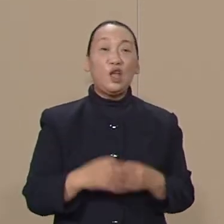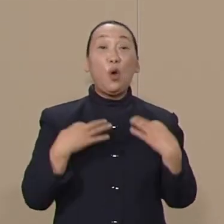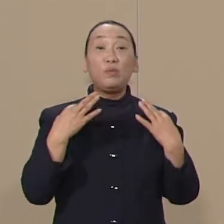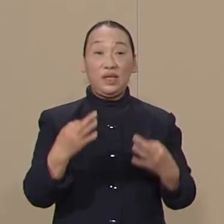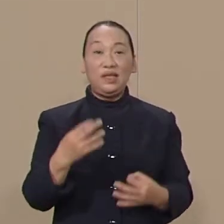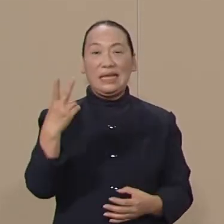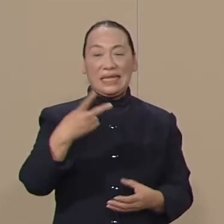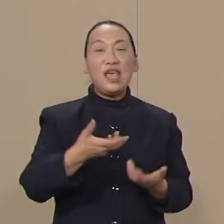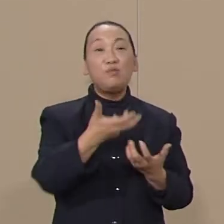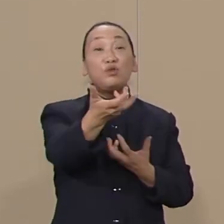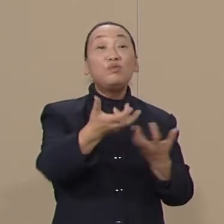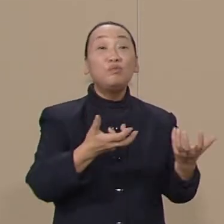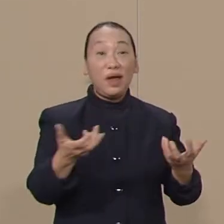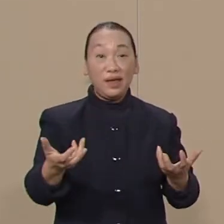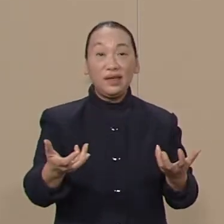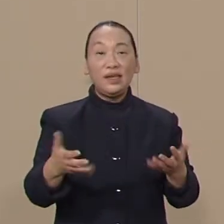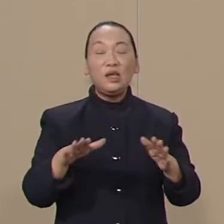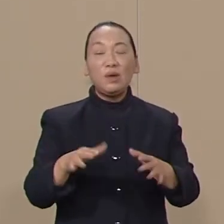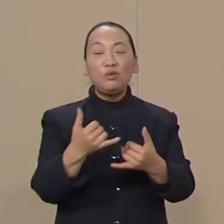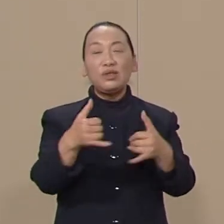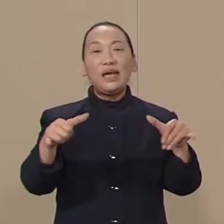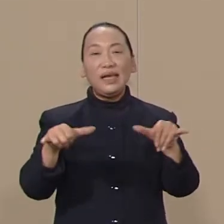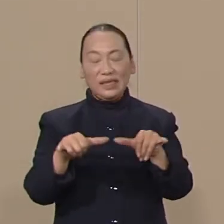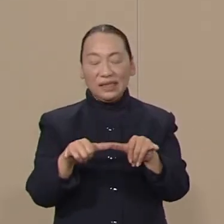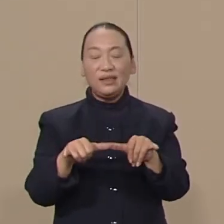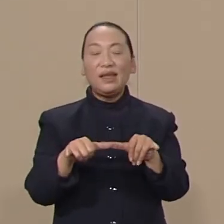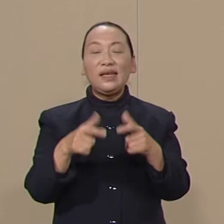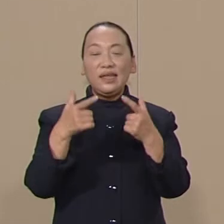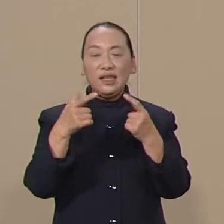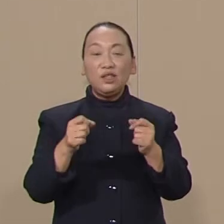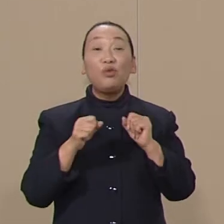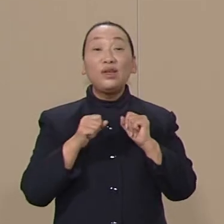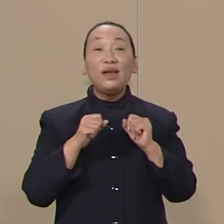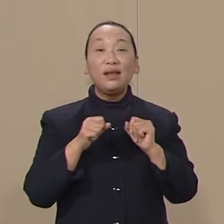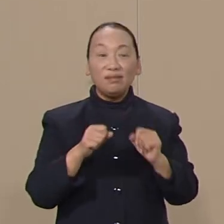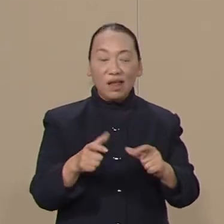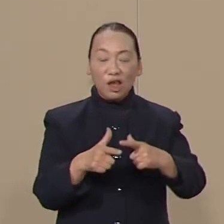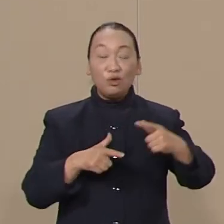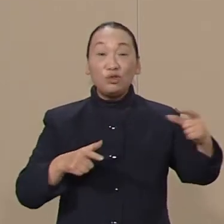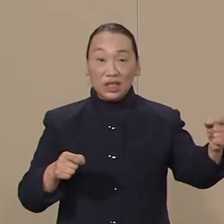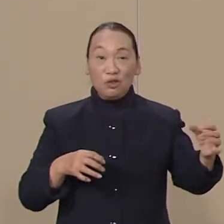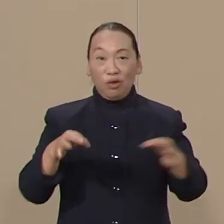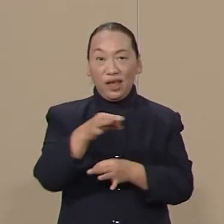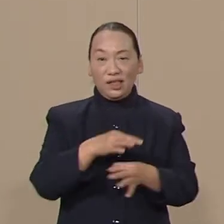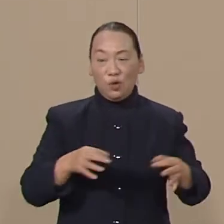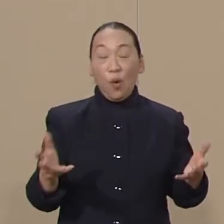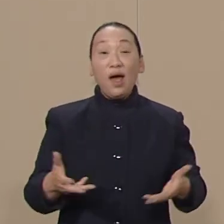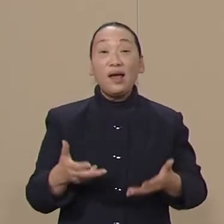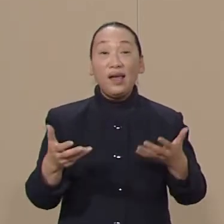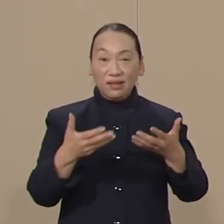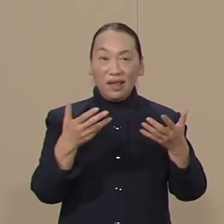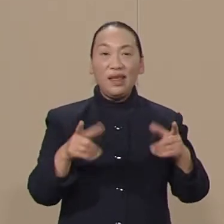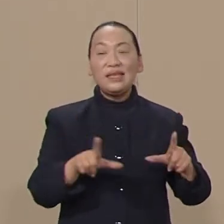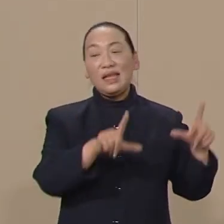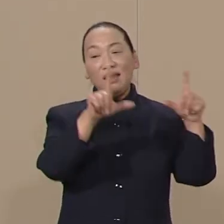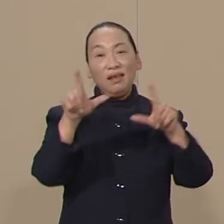この社会で それをきちっとやって 内需拡大をして そして 生活を支援することで